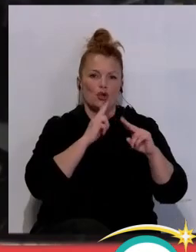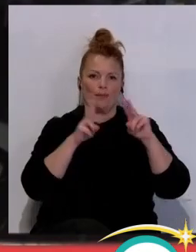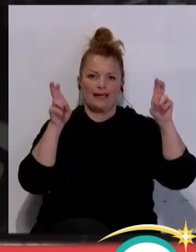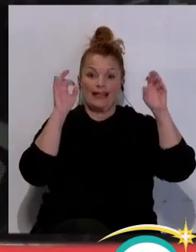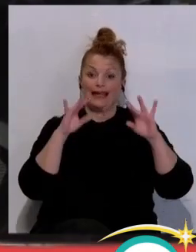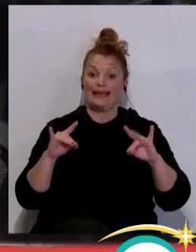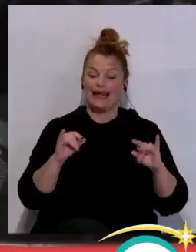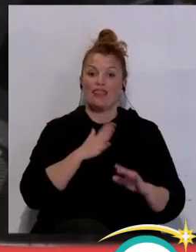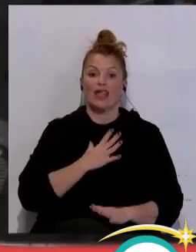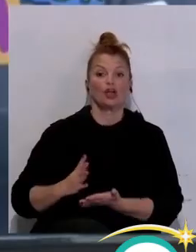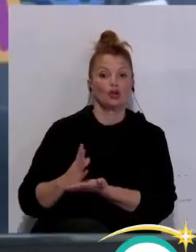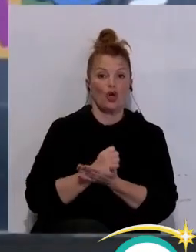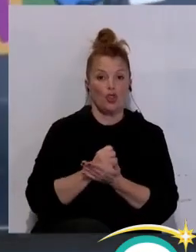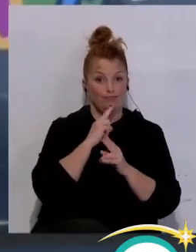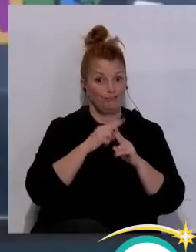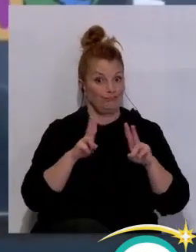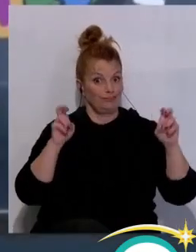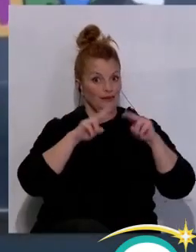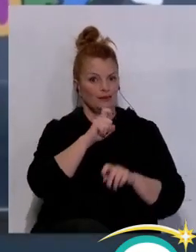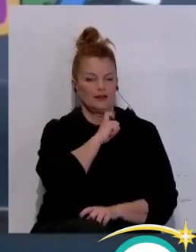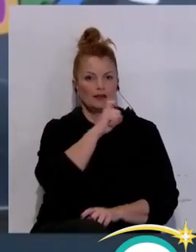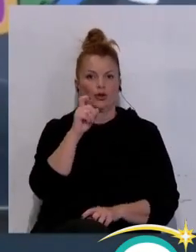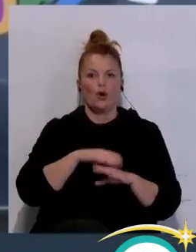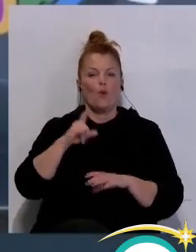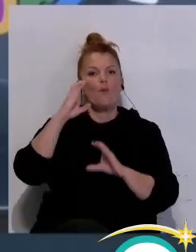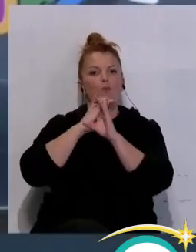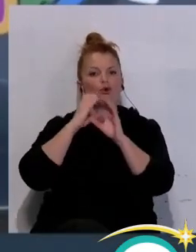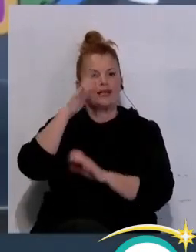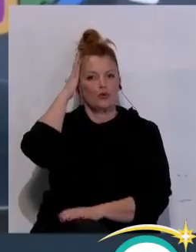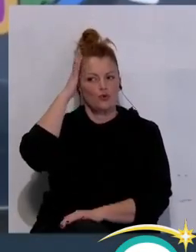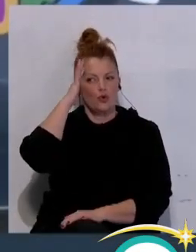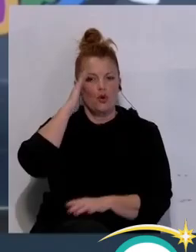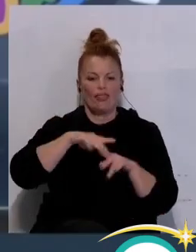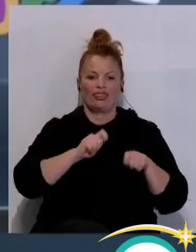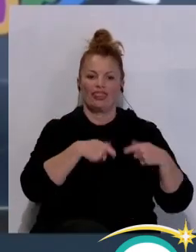todos han presentado la nueva edición del bus de la ilusión que permitirá a las familias gaditanas